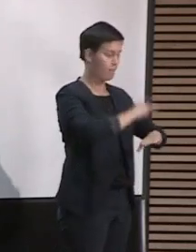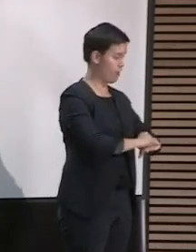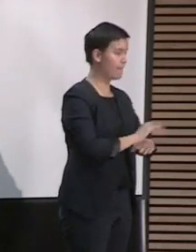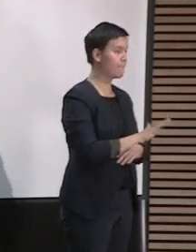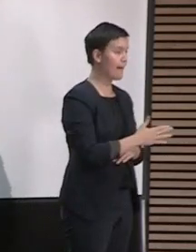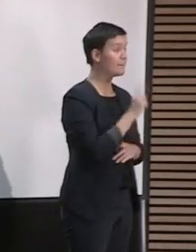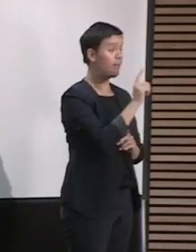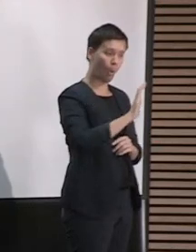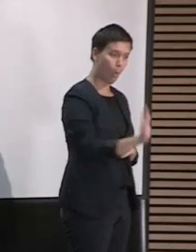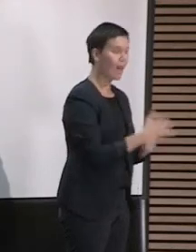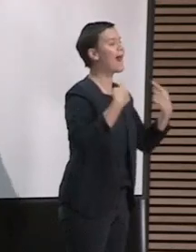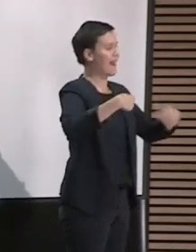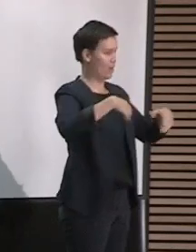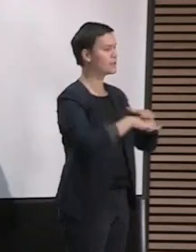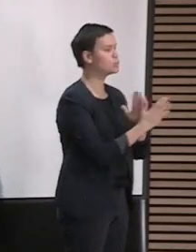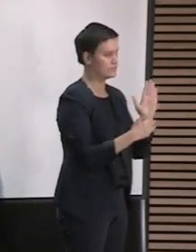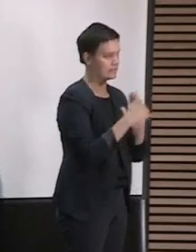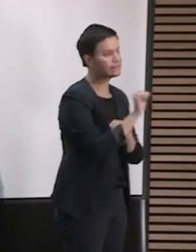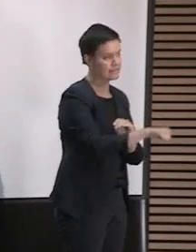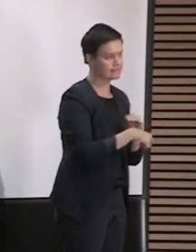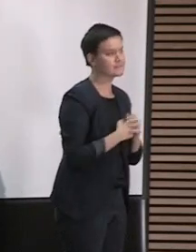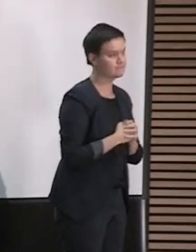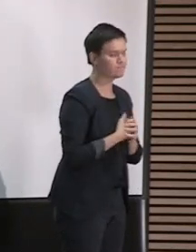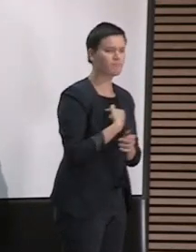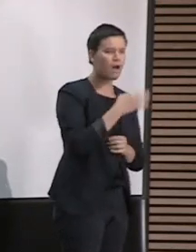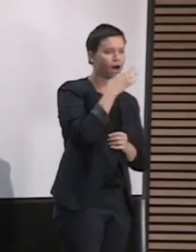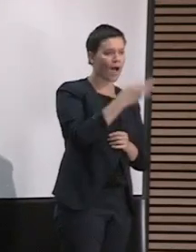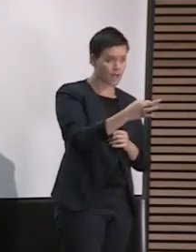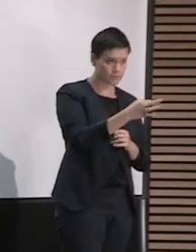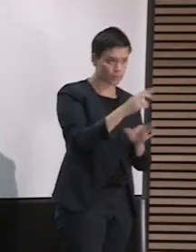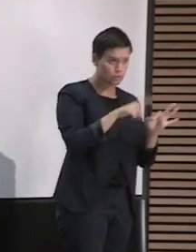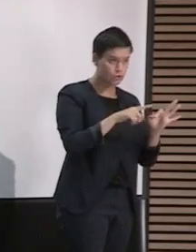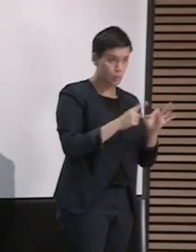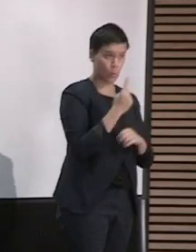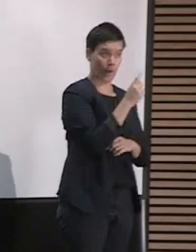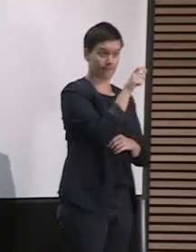tangata katoa ratou kei te noho tika ki roto o Aotearoa- matou kia mahara ano hoki. Ko te iwi